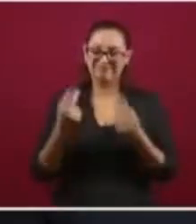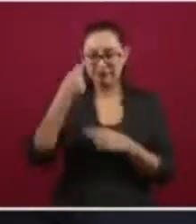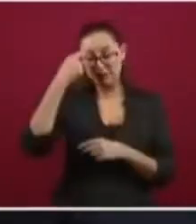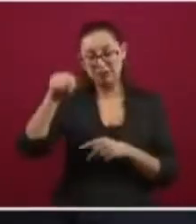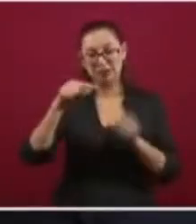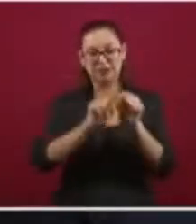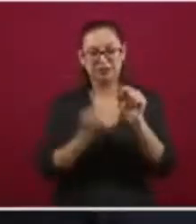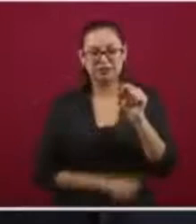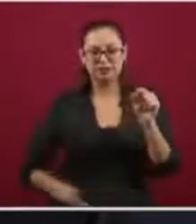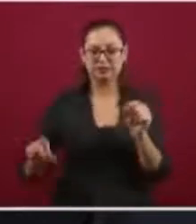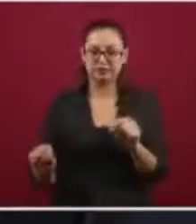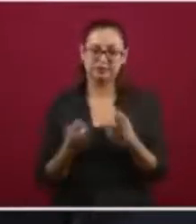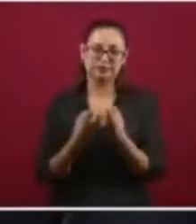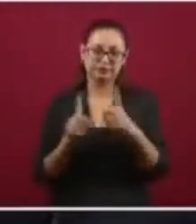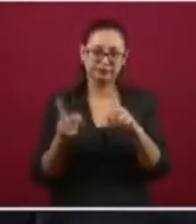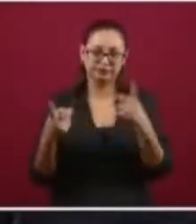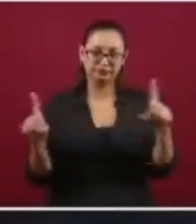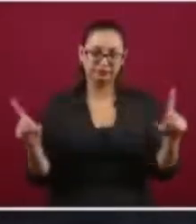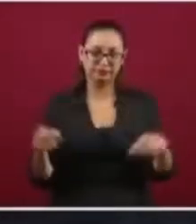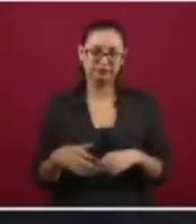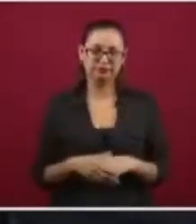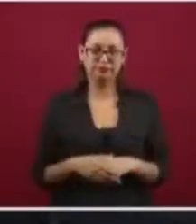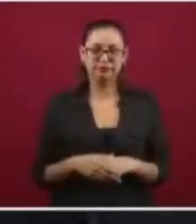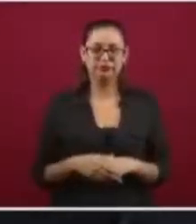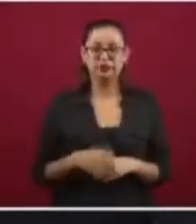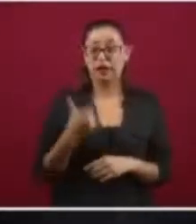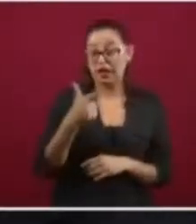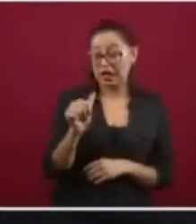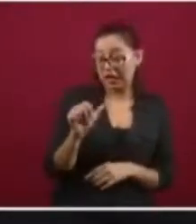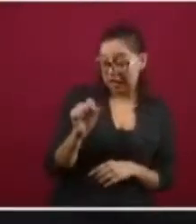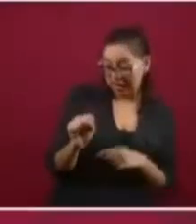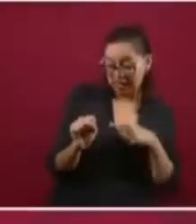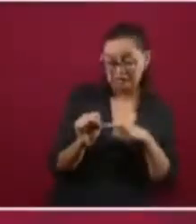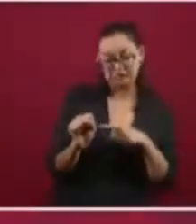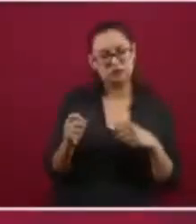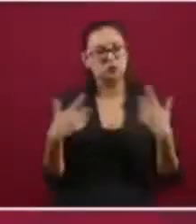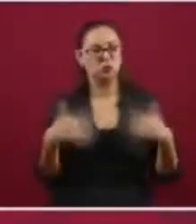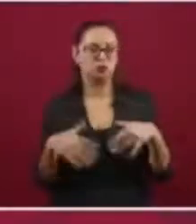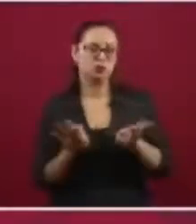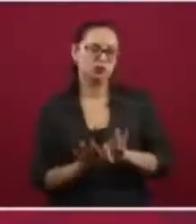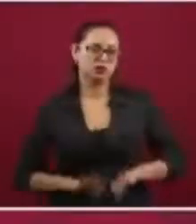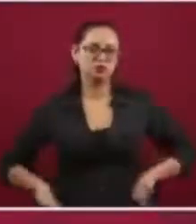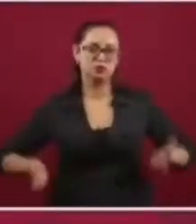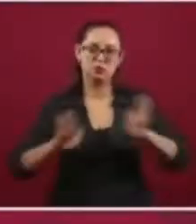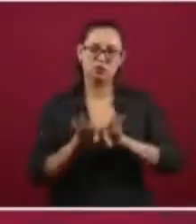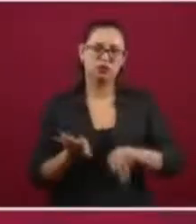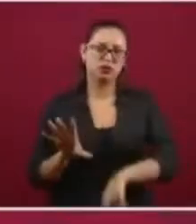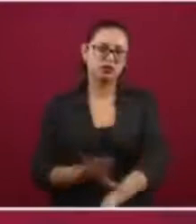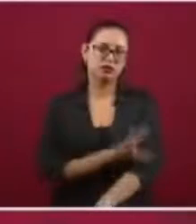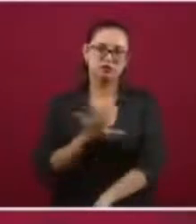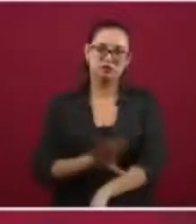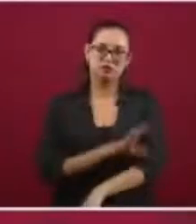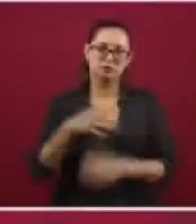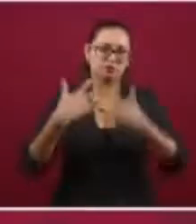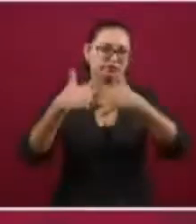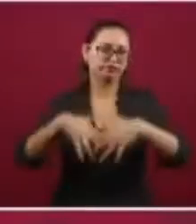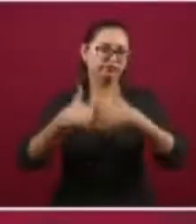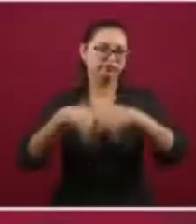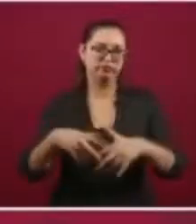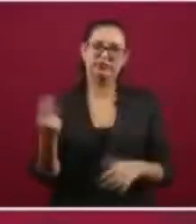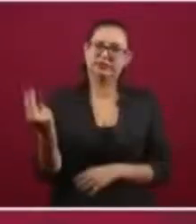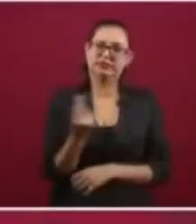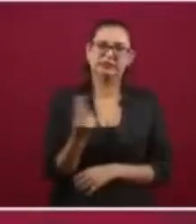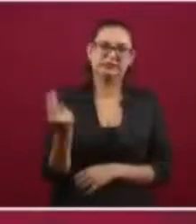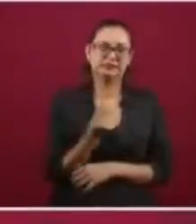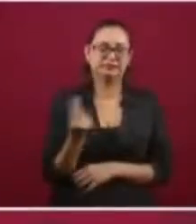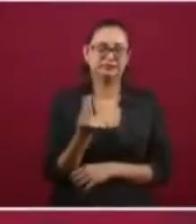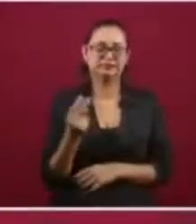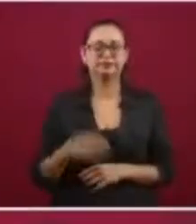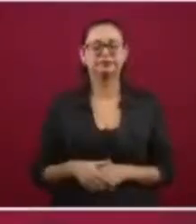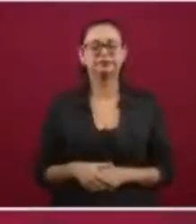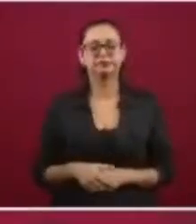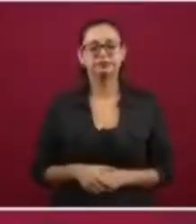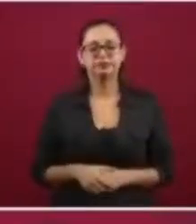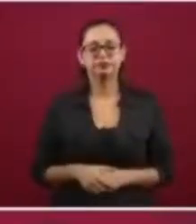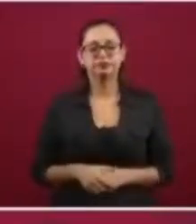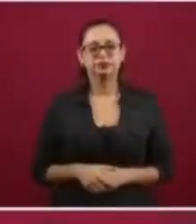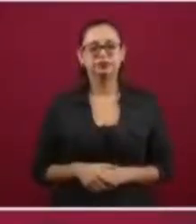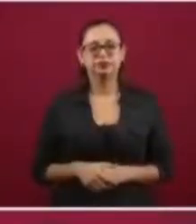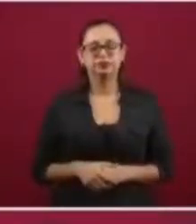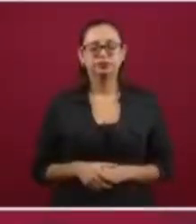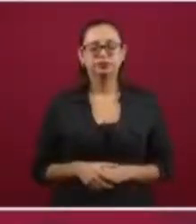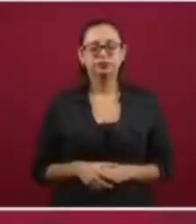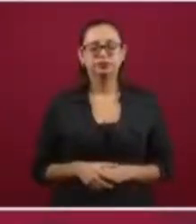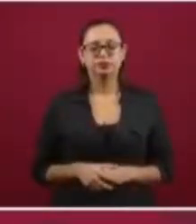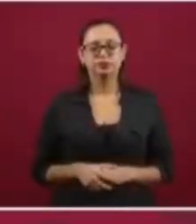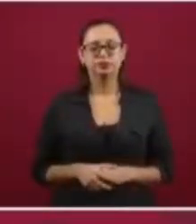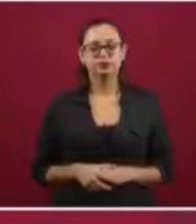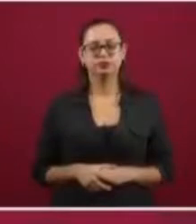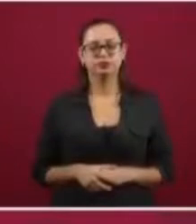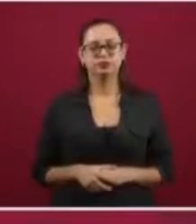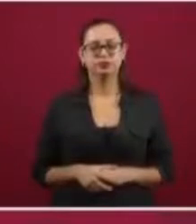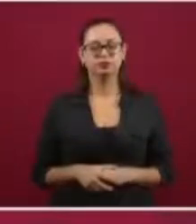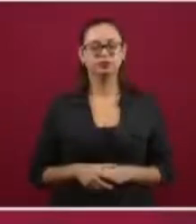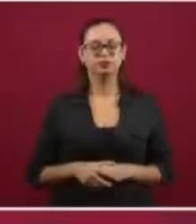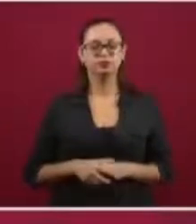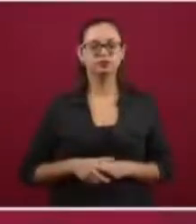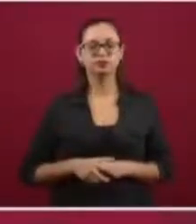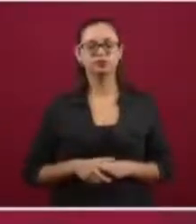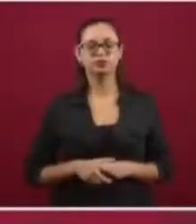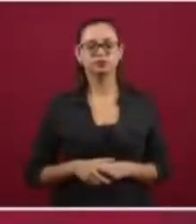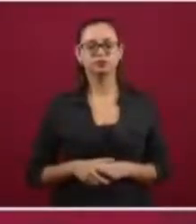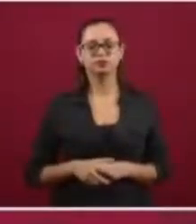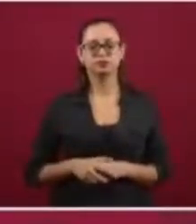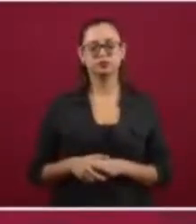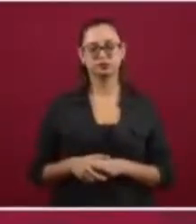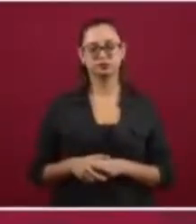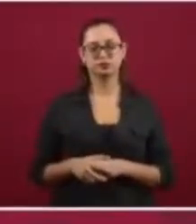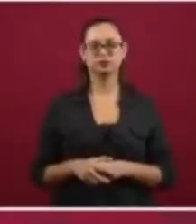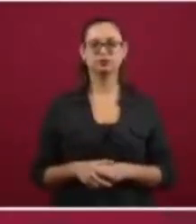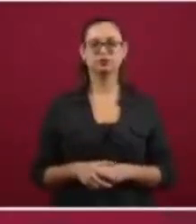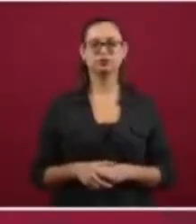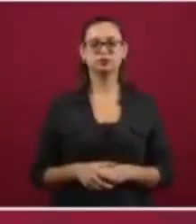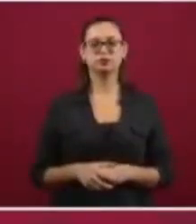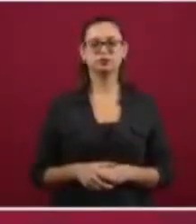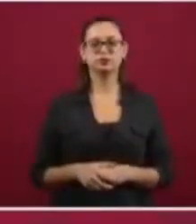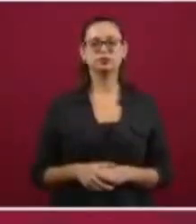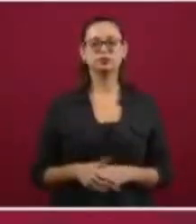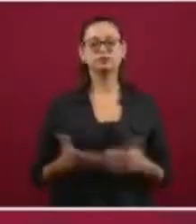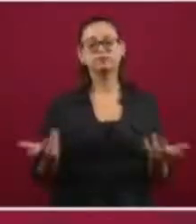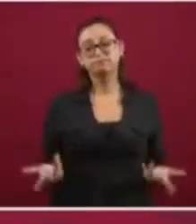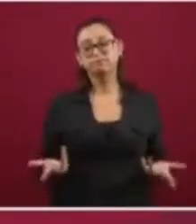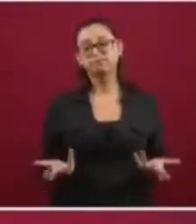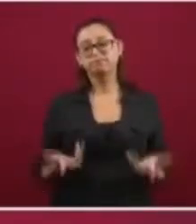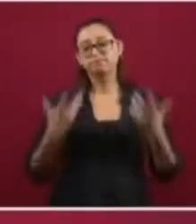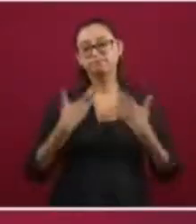El gas es un insumo fundamental para el desarrollo de la industria nacional y tenemos la desgracia,